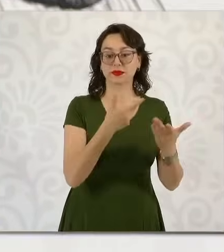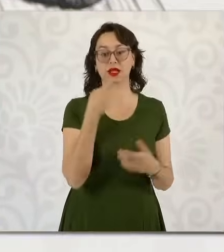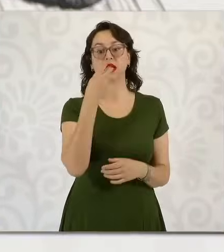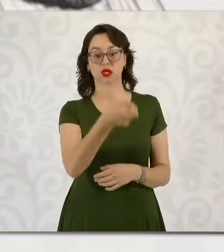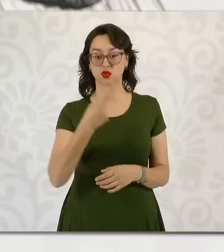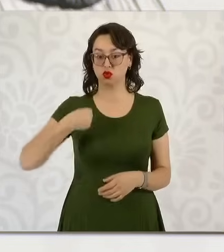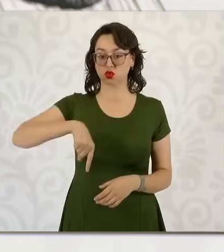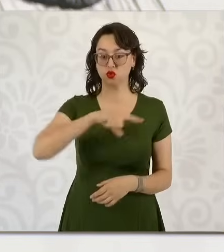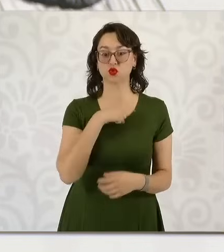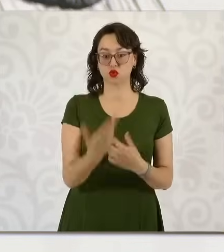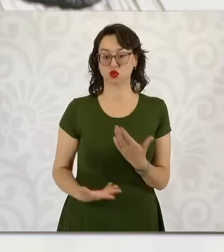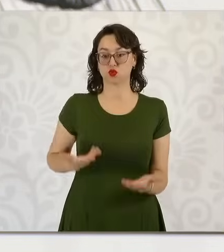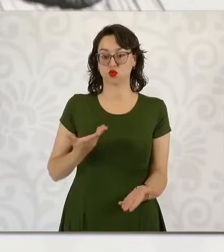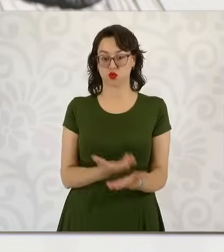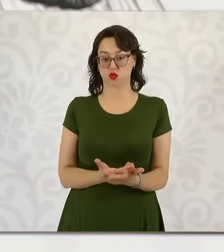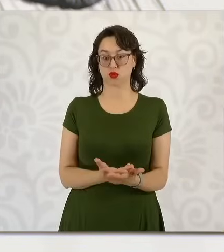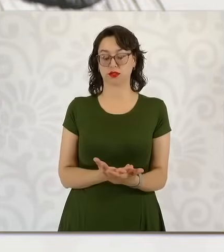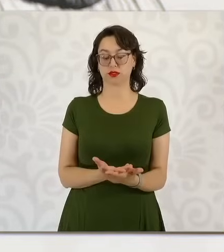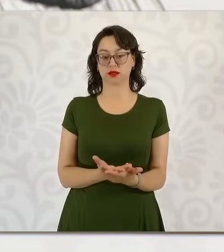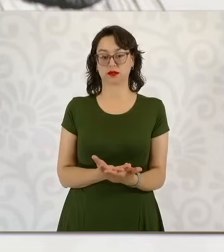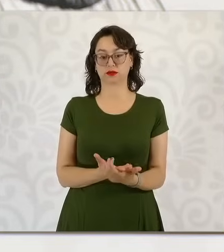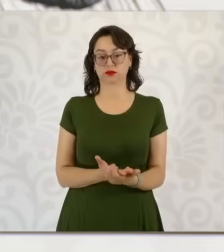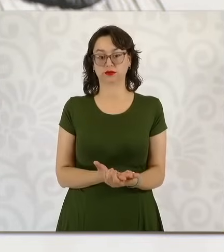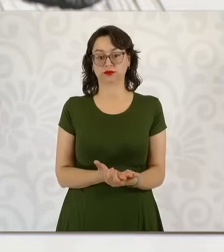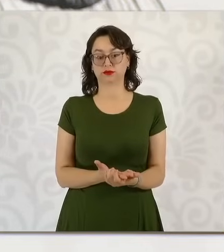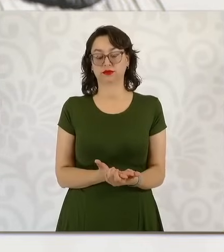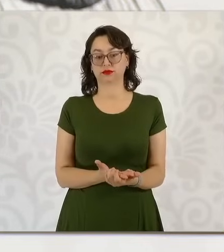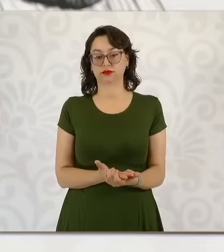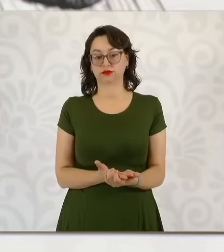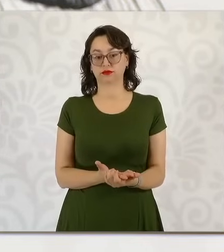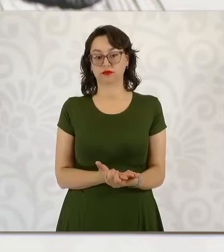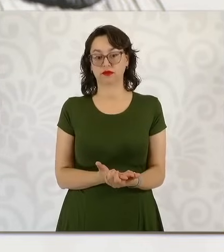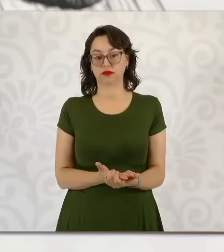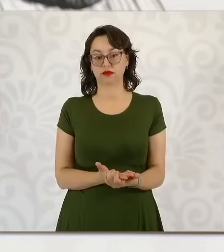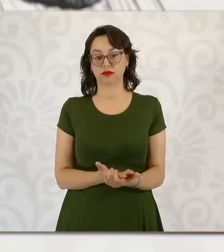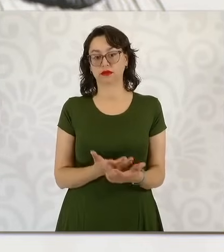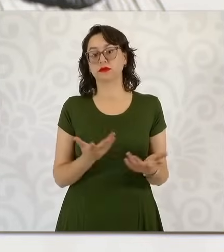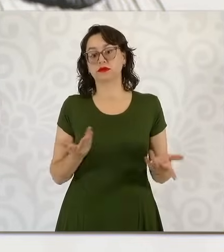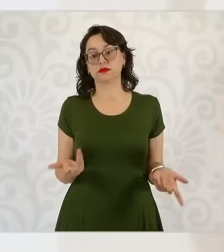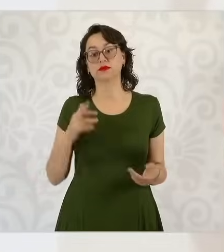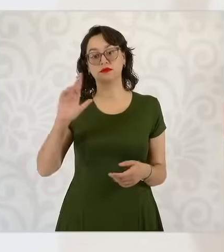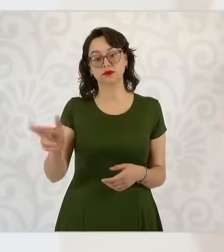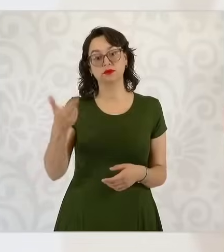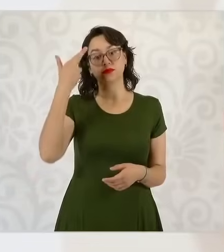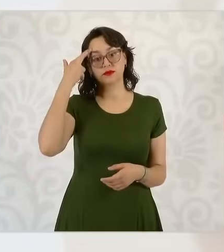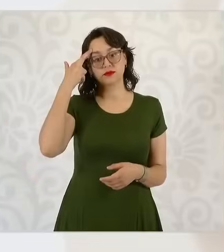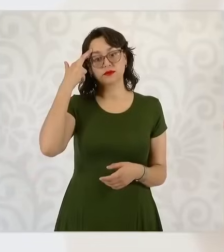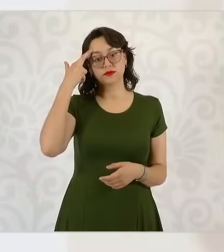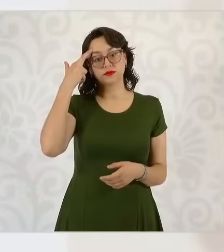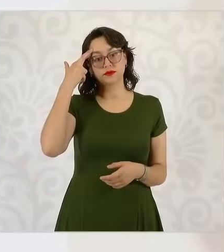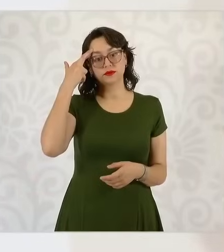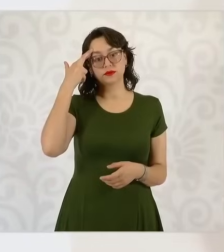planteando recuerden que en el caso de esta persona que va a declarar de este fue enviado